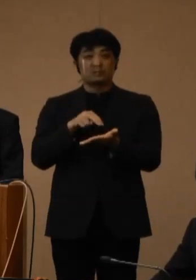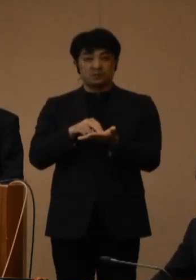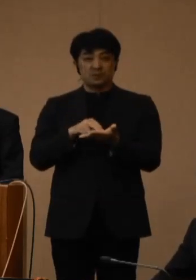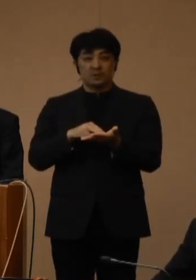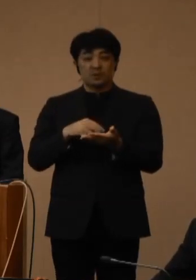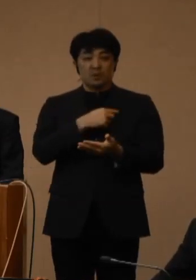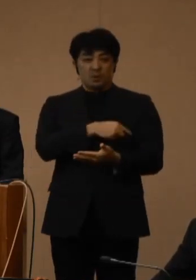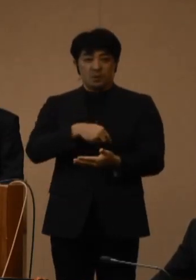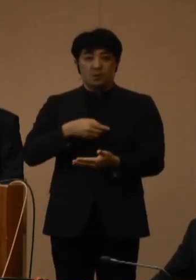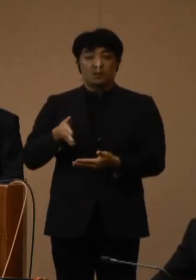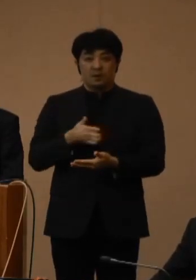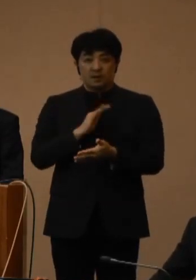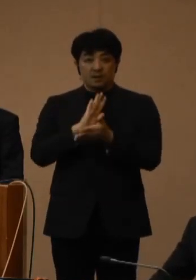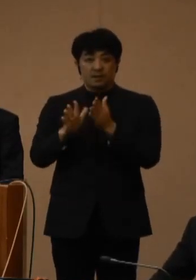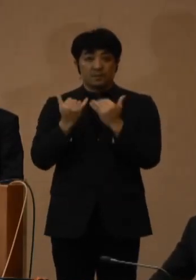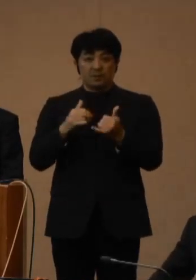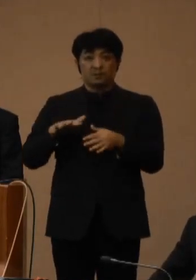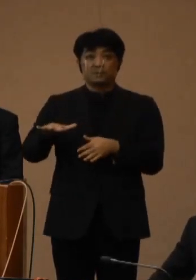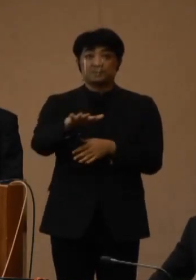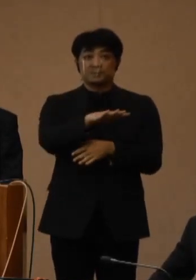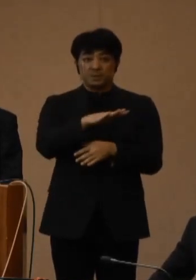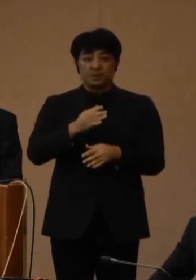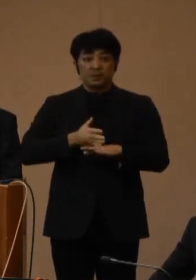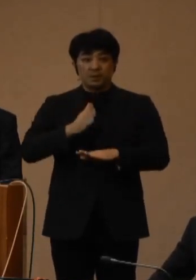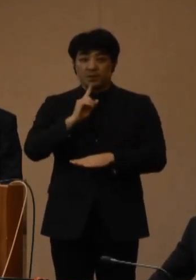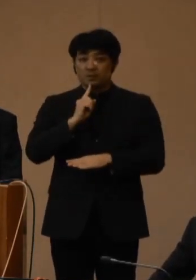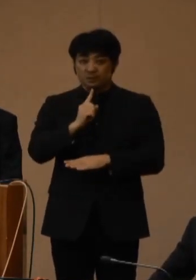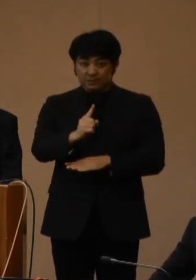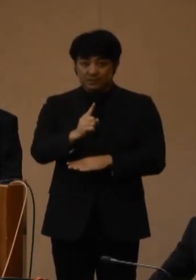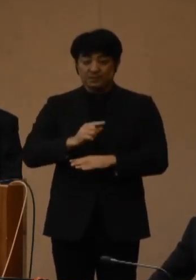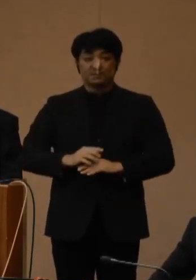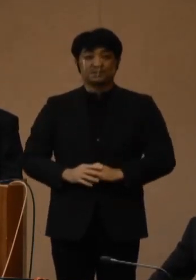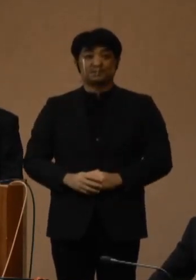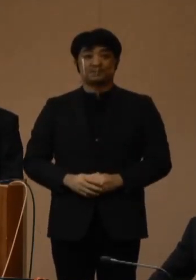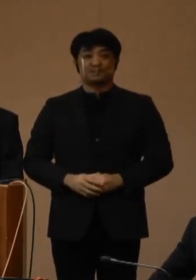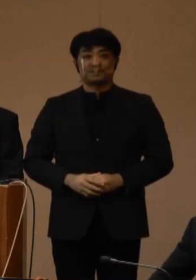県民の皆さんに御礼申し上げます。